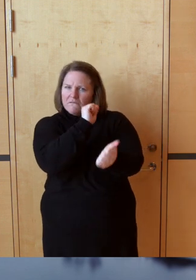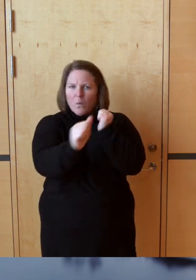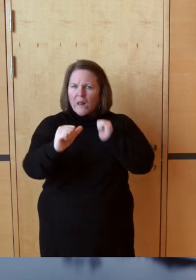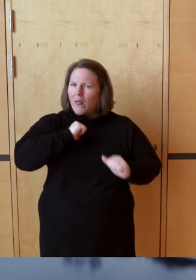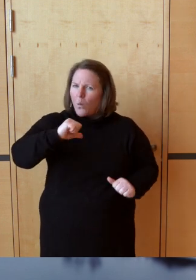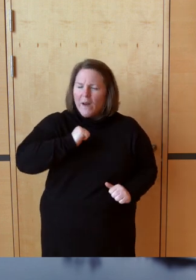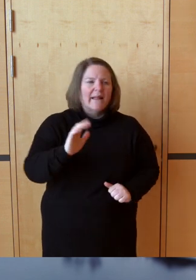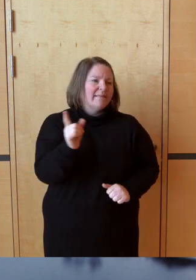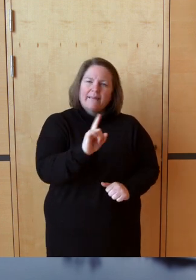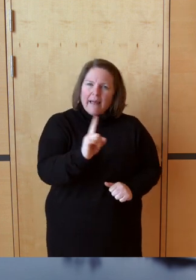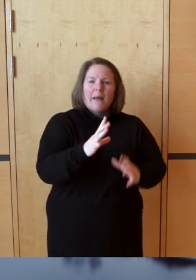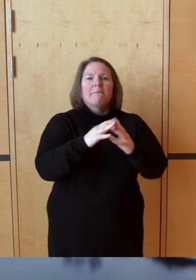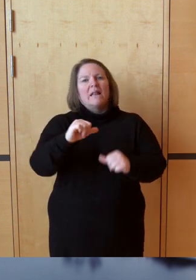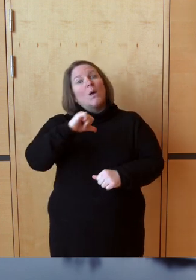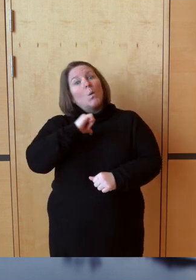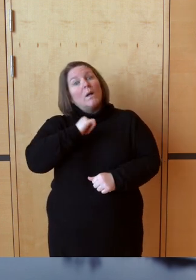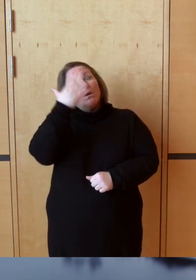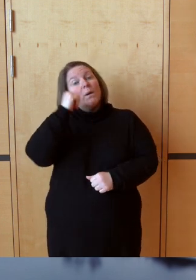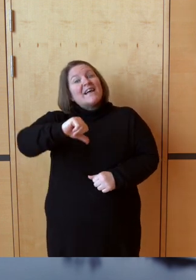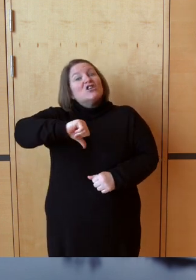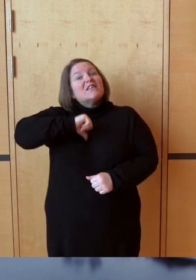Det är ju faktiskt trevligt och får välja själv vilken musik